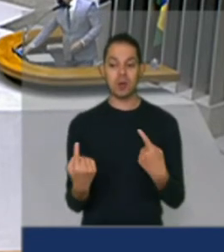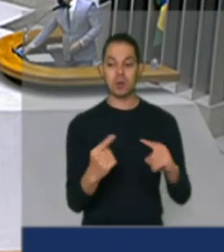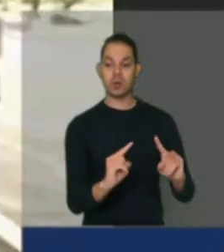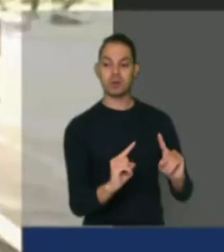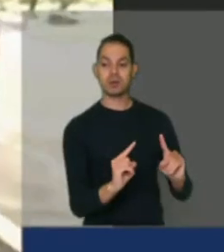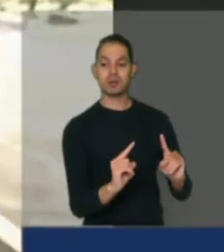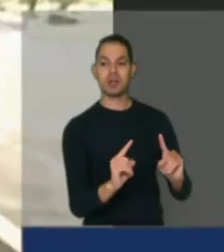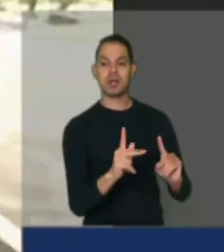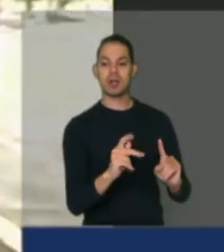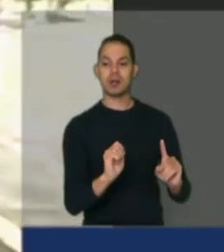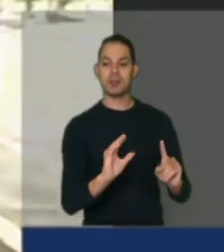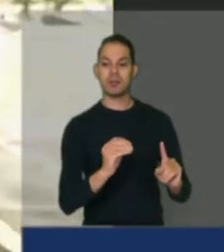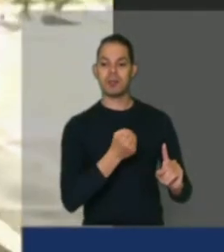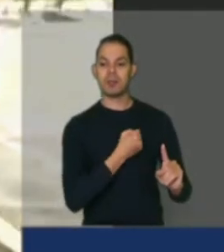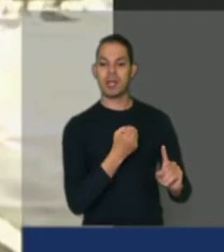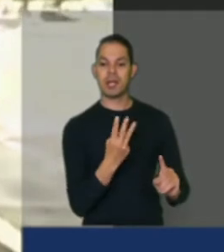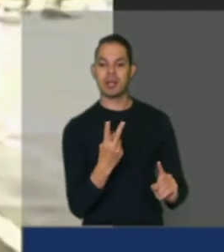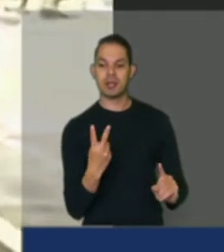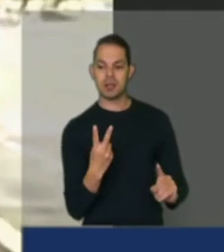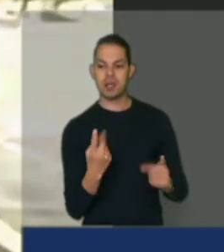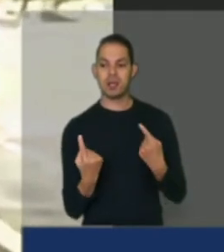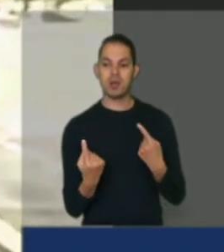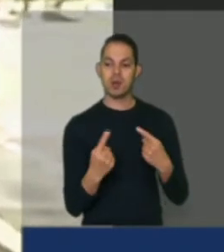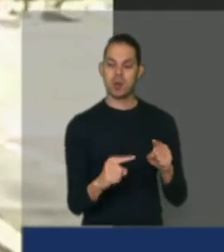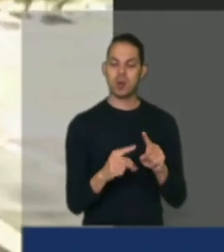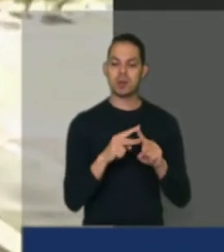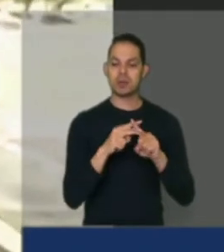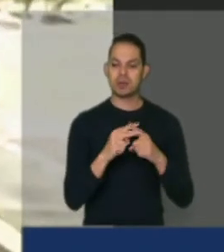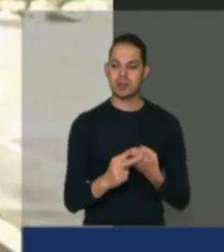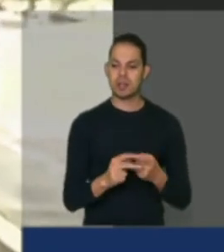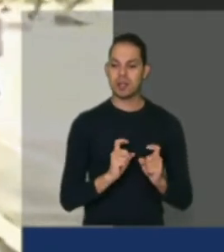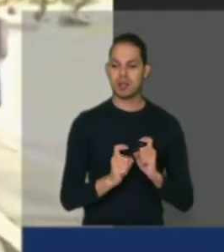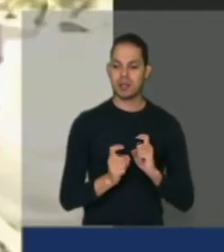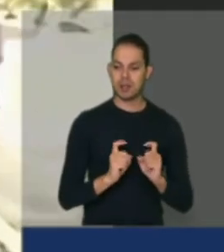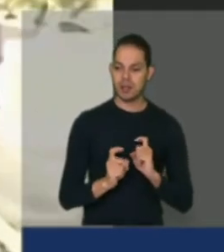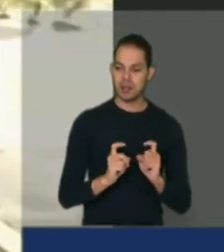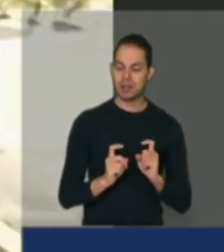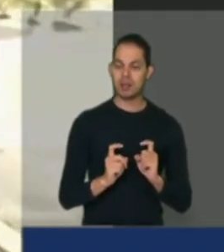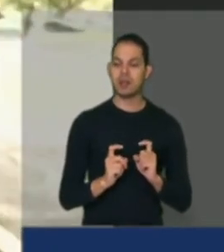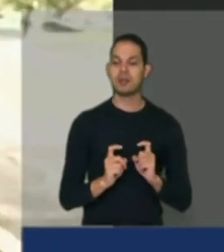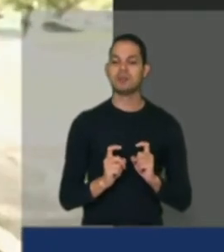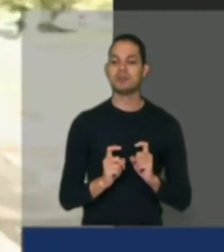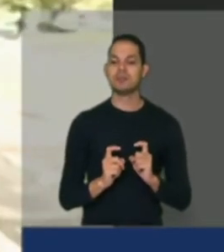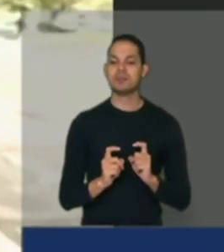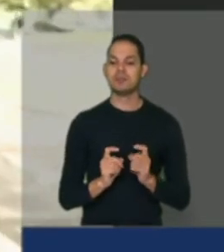CONTRA A PEC 32, CONTRA A REFORMA ADMINISTRATIVA DEPOIS DA FAMIGERADA REFORMA DA PREVIDÊNCIA QUE HOJE, EM